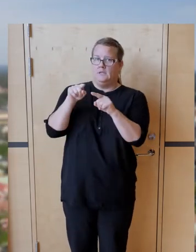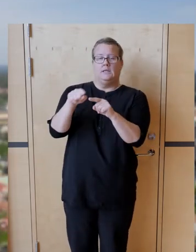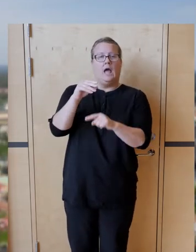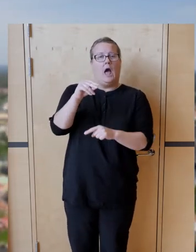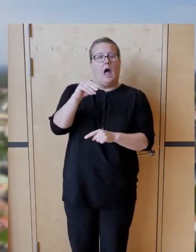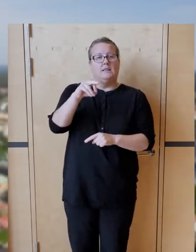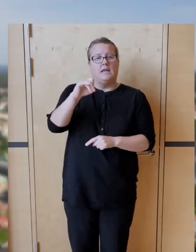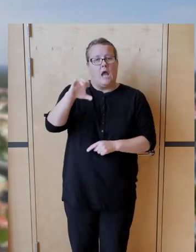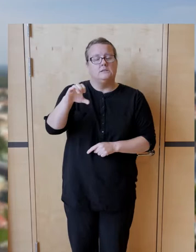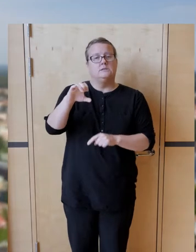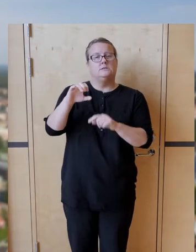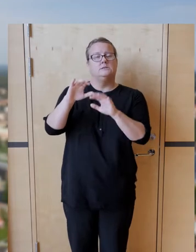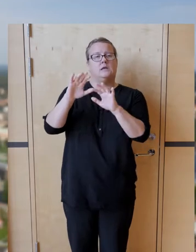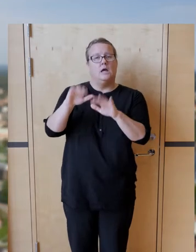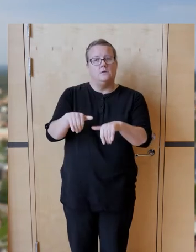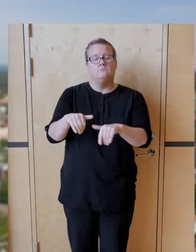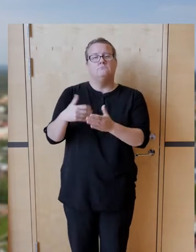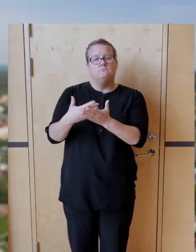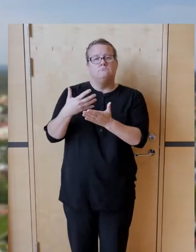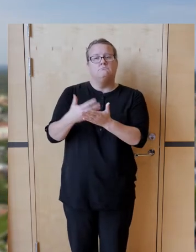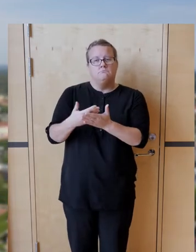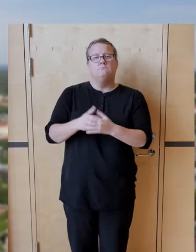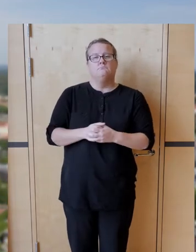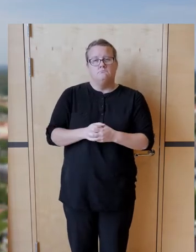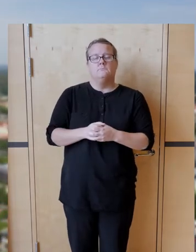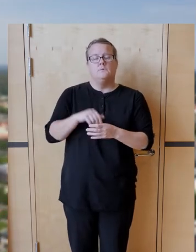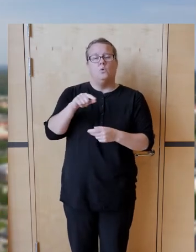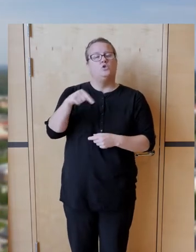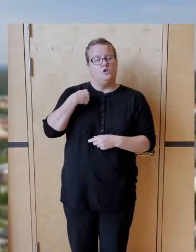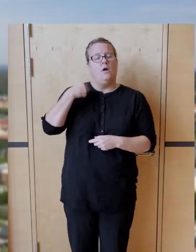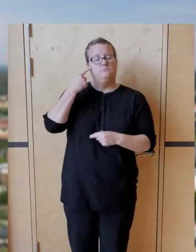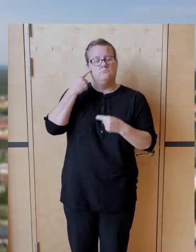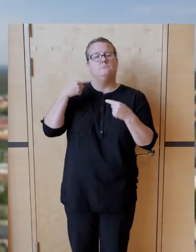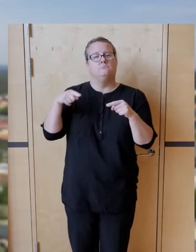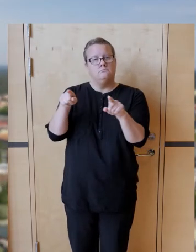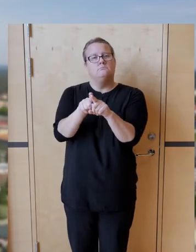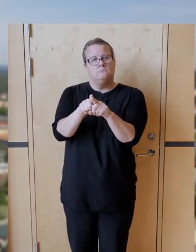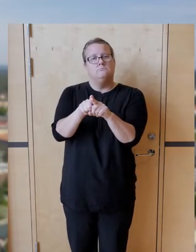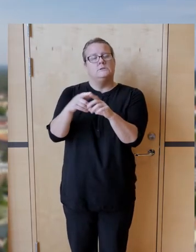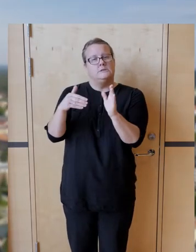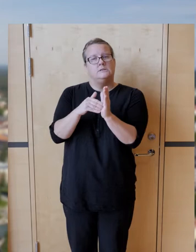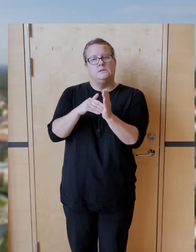Gett Bakgrunden till det här Och jag älskar bifall till Andreaskyrkan